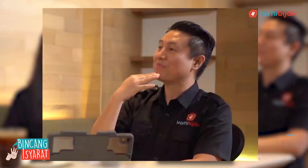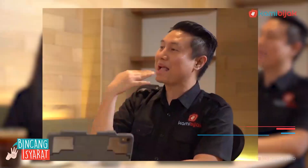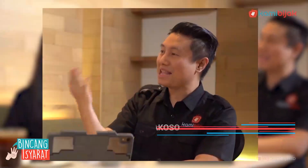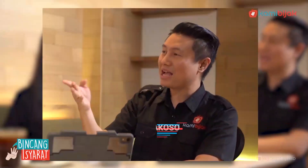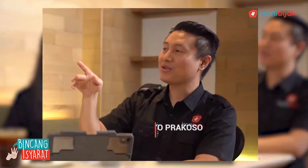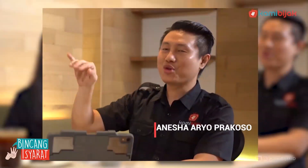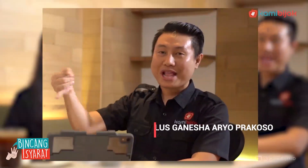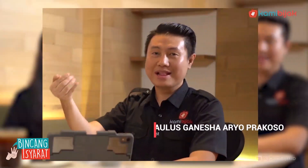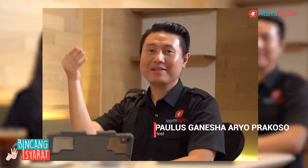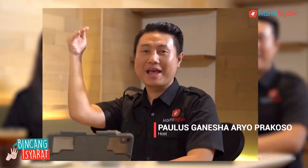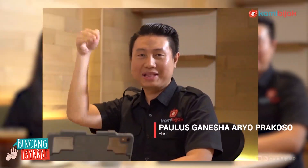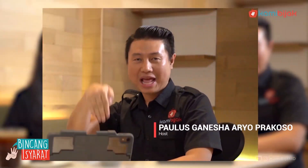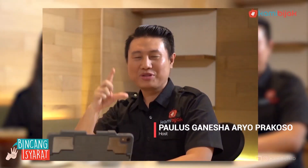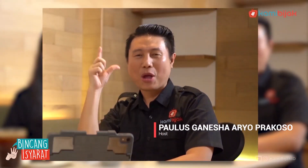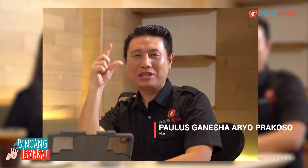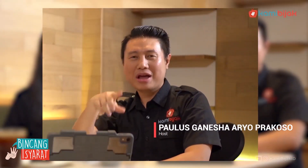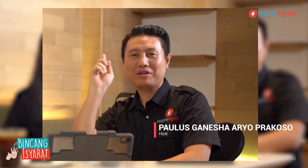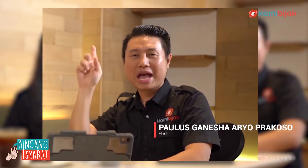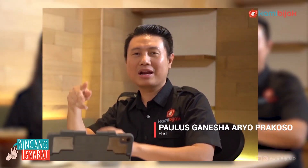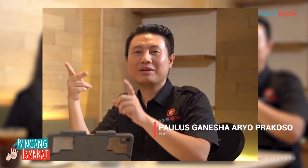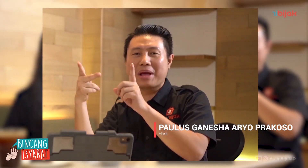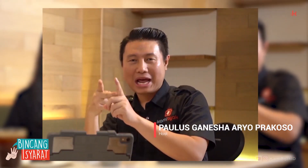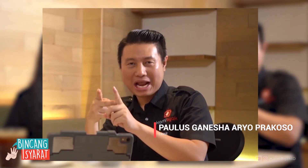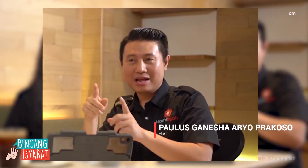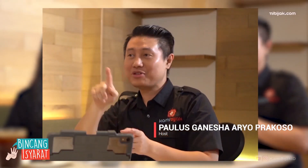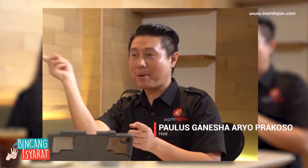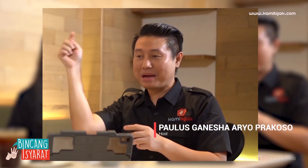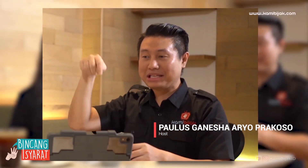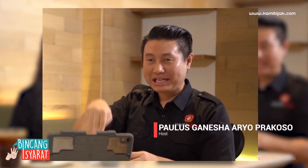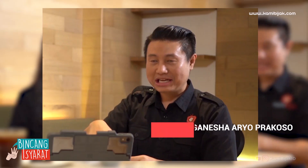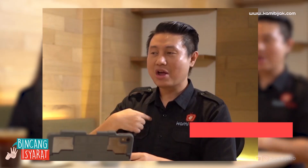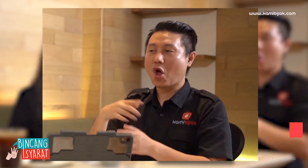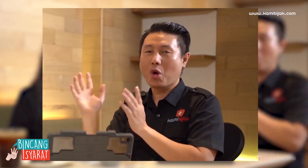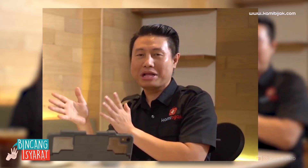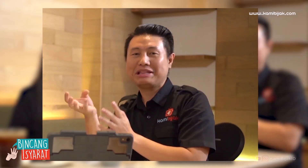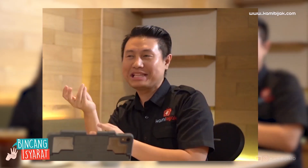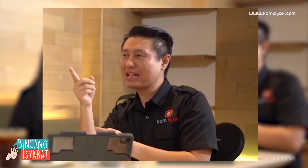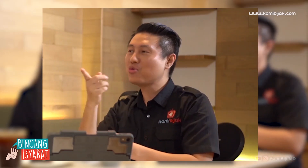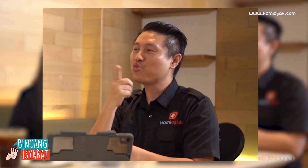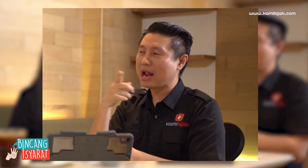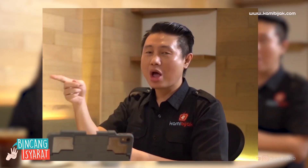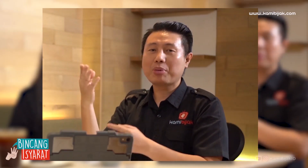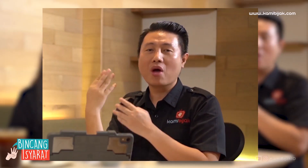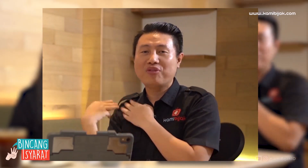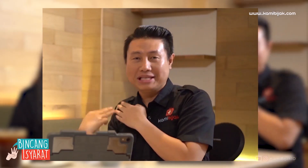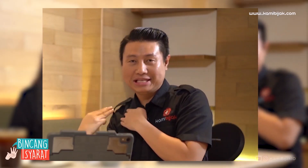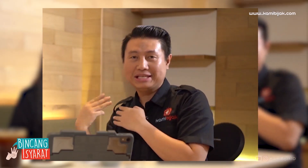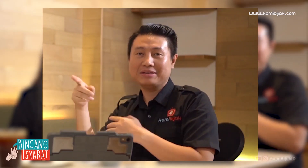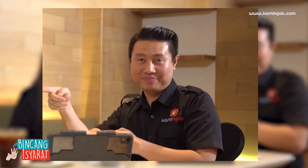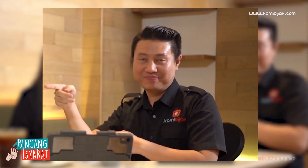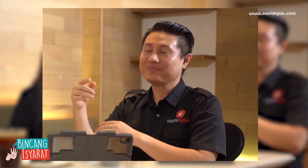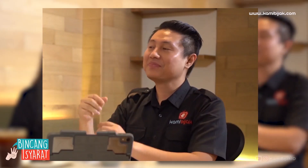Terima kasih, Junita datang jauh-jauh dari Semarang ke sini. Kami sudah ngobrol sedikit tentang profesinya.